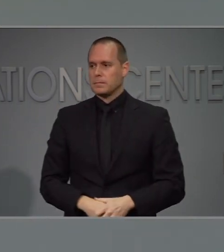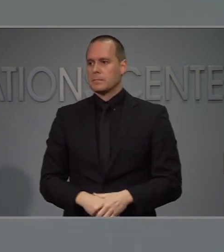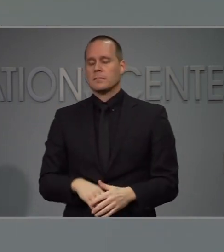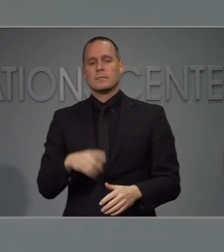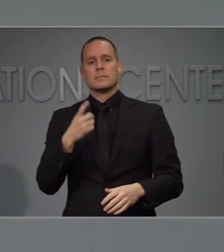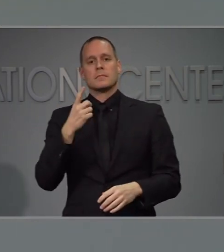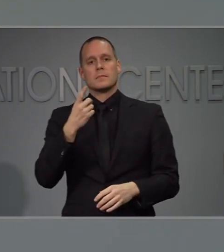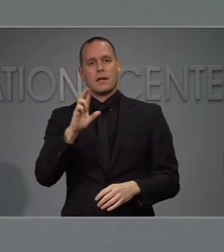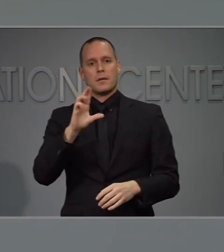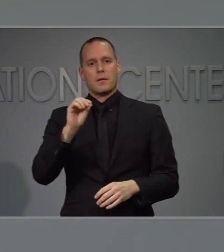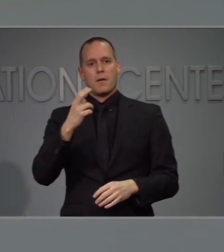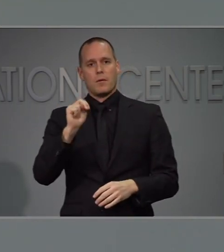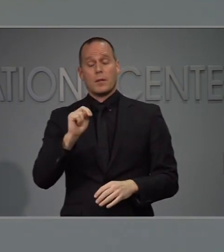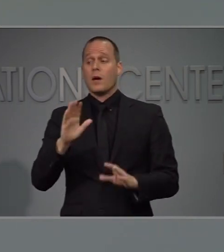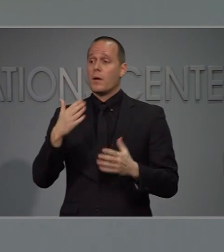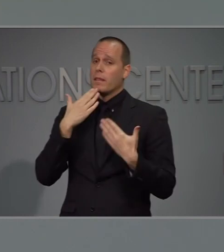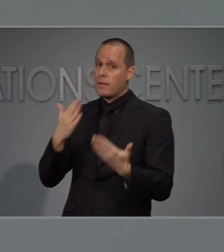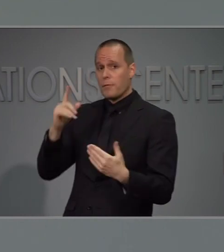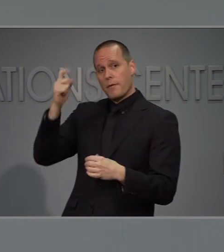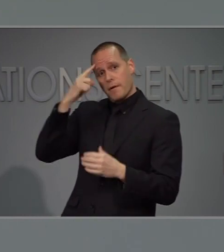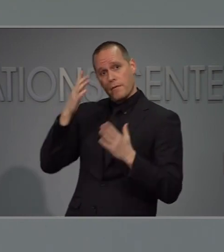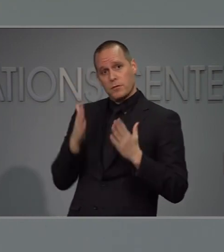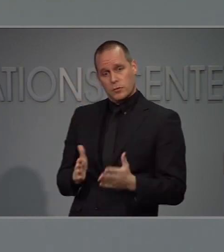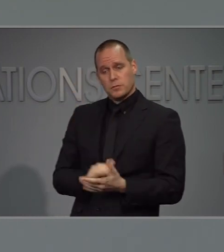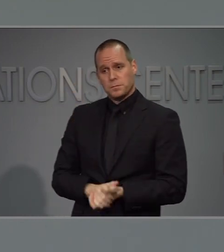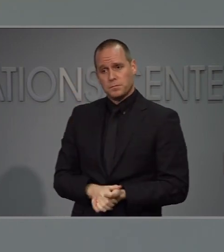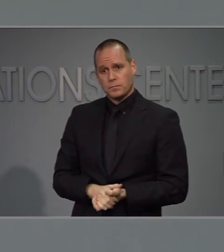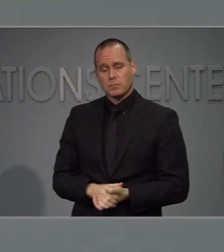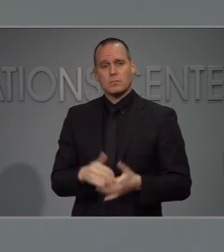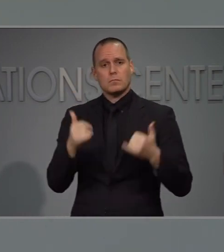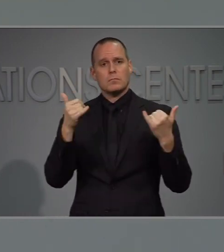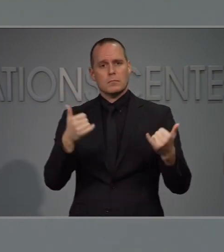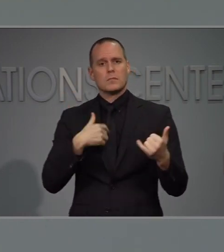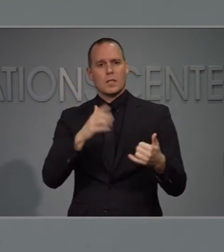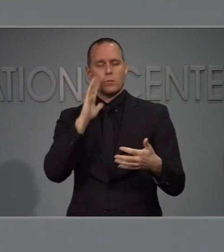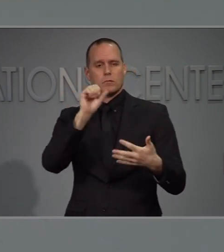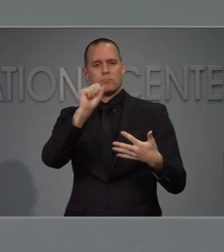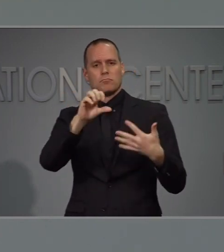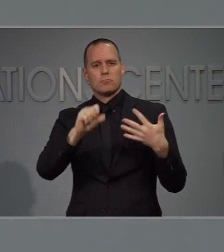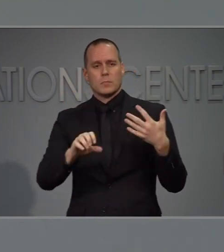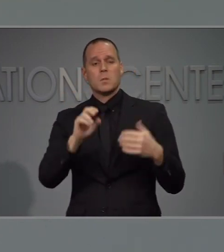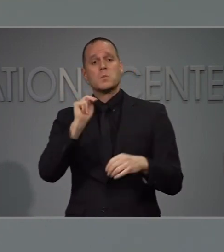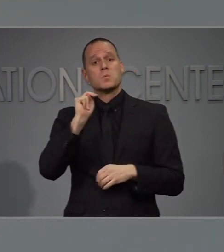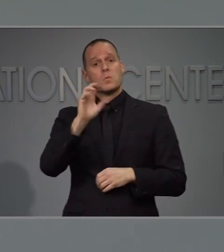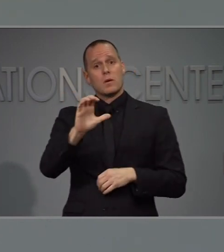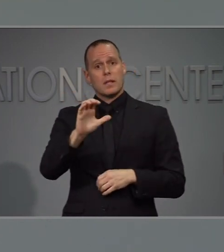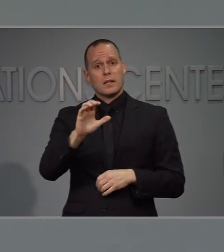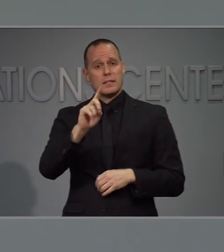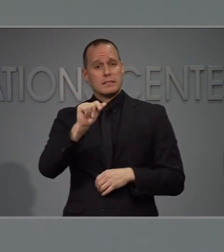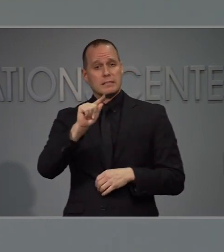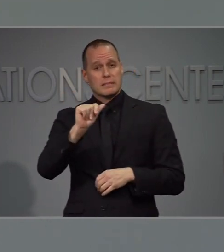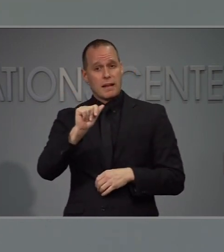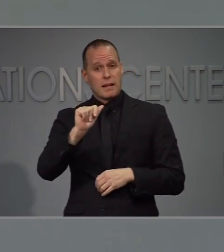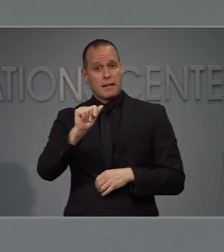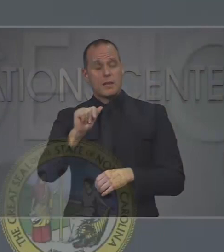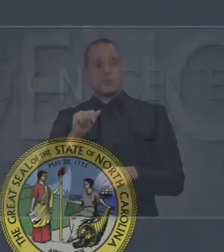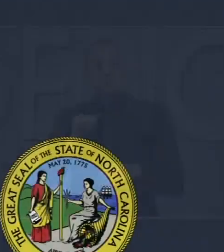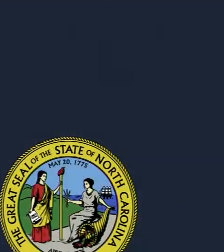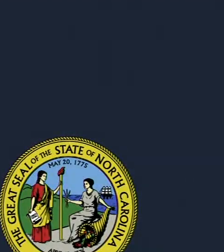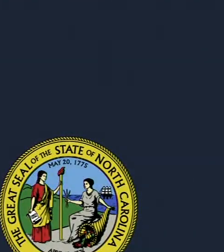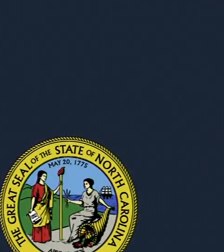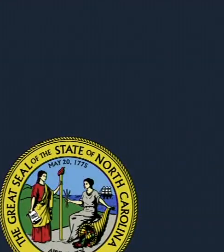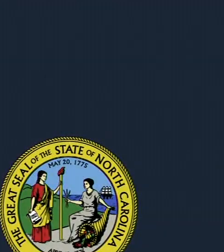Gracias gobernador.